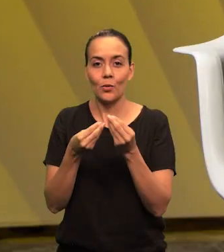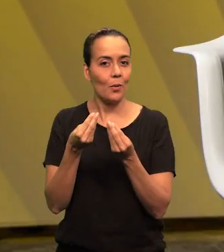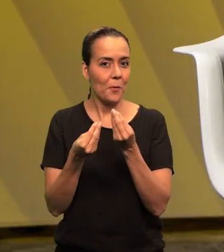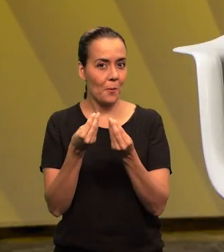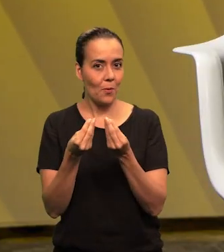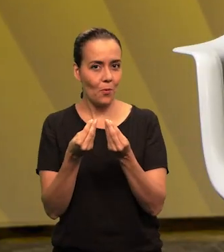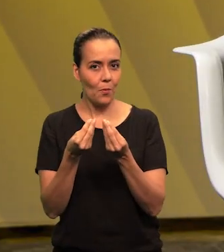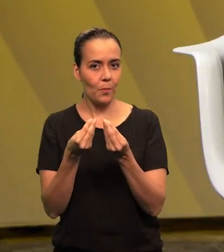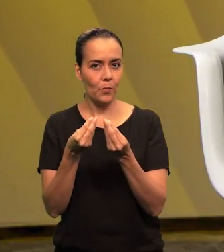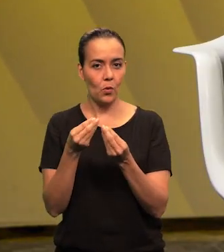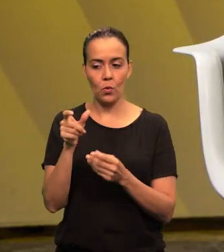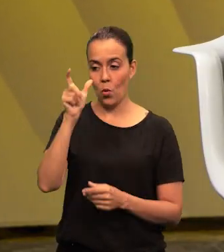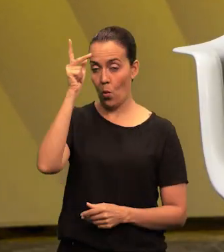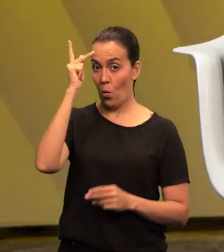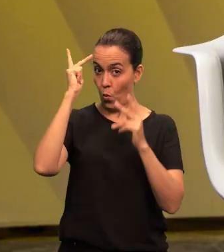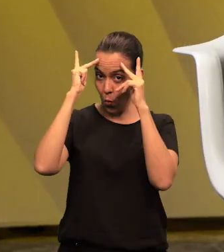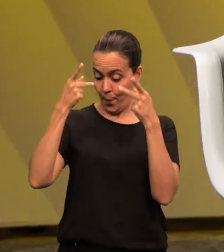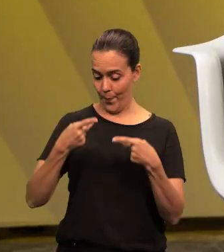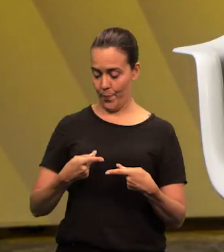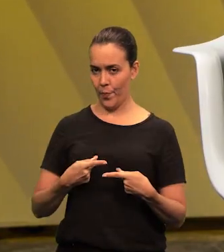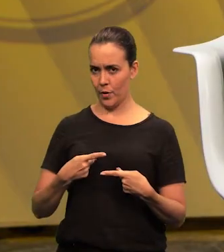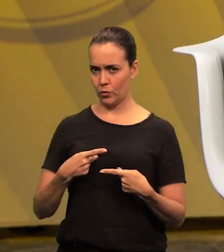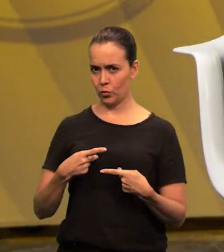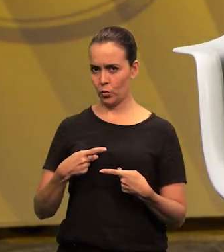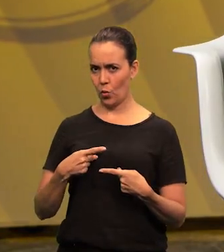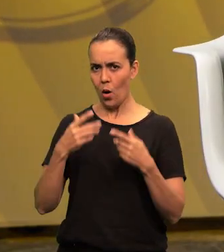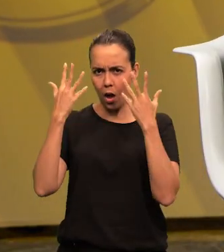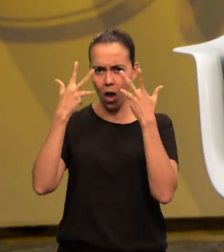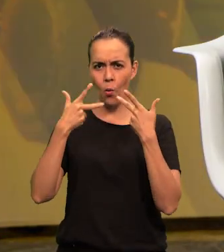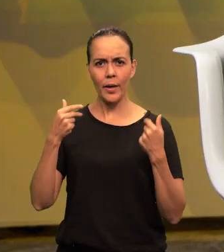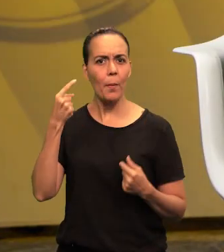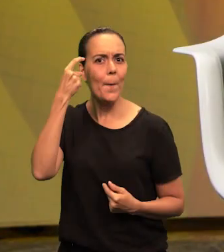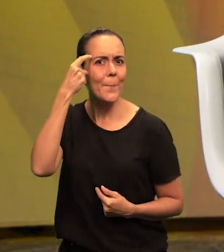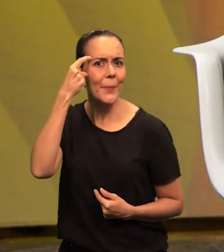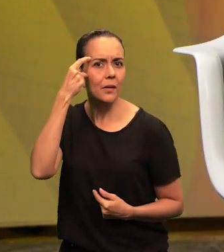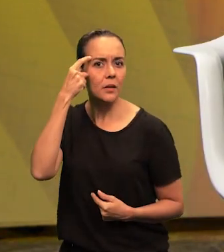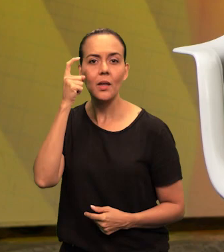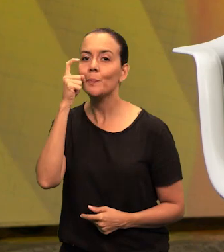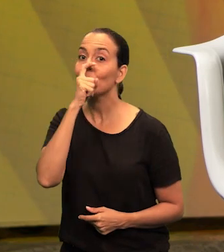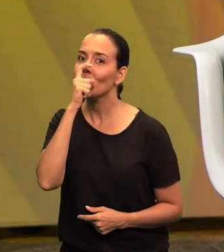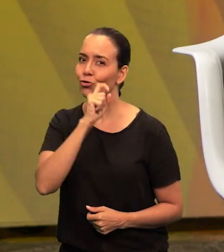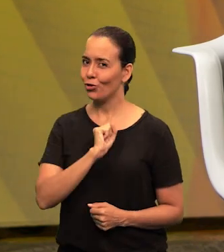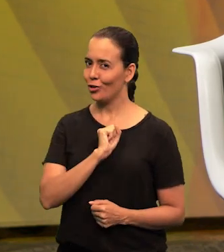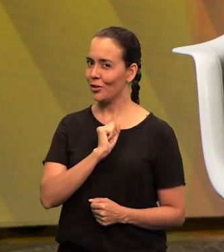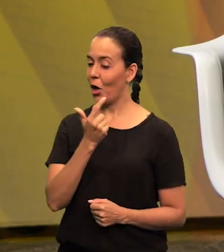A gente diz assim, "o humano é um animal racional". Mas é mentira, não é real.